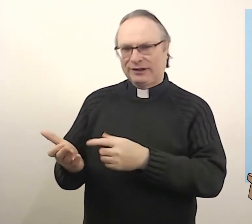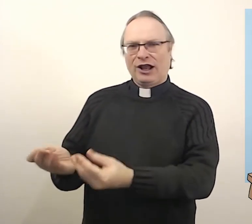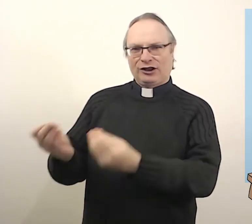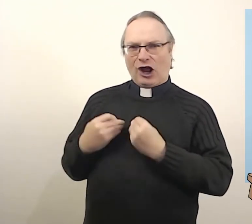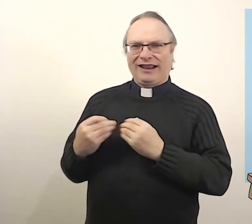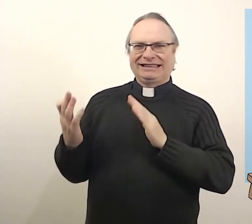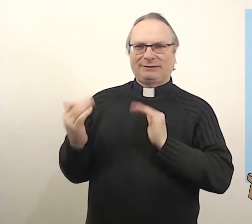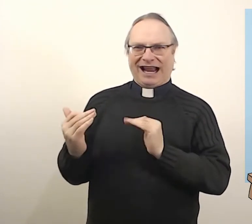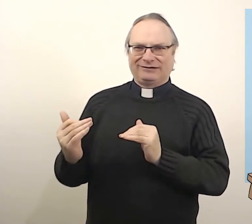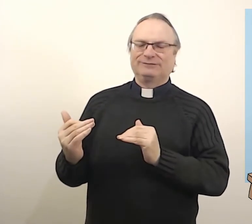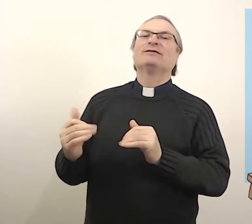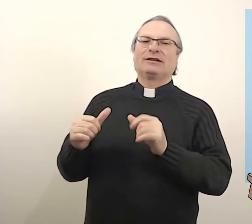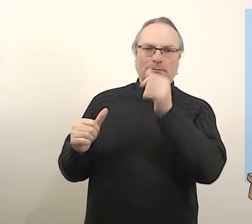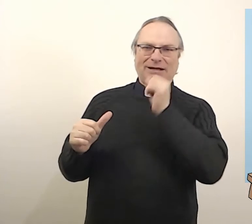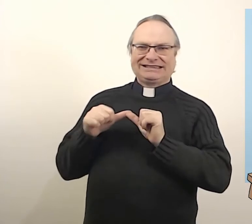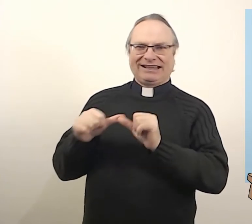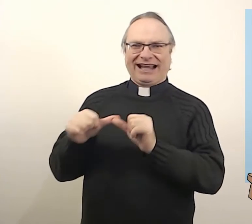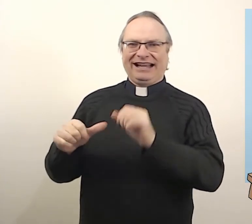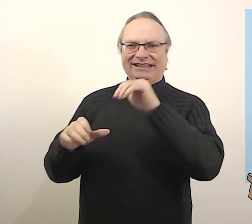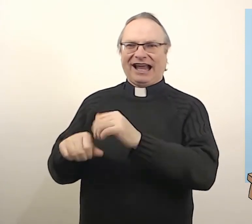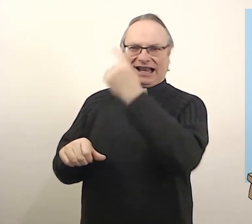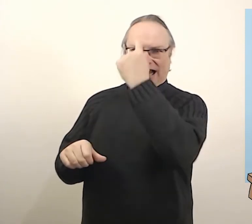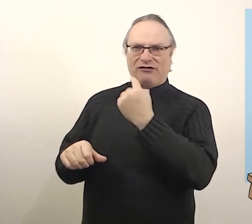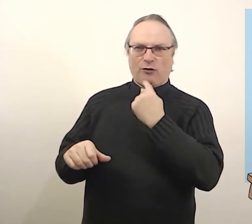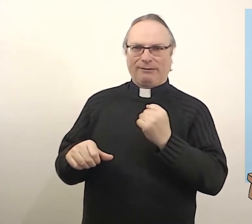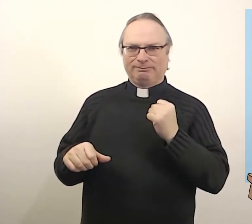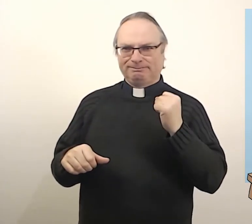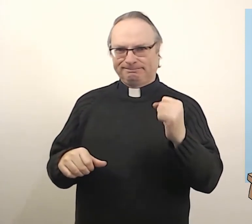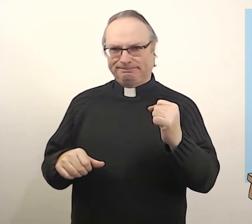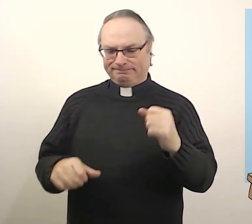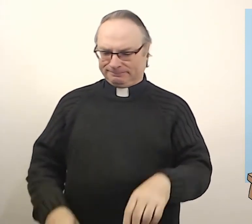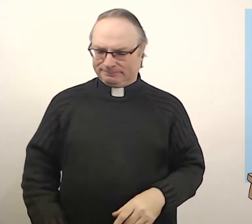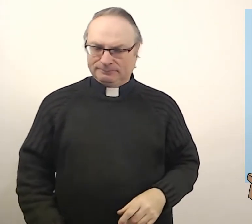elle nous donne l'espérance de persévérer dans la foi victorieuse.